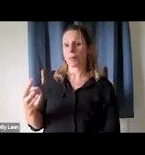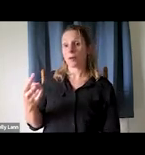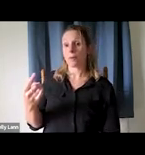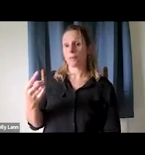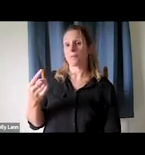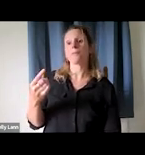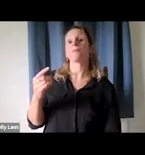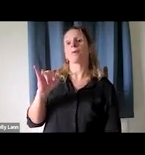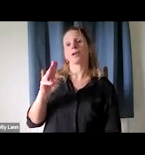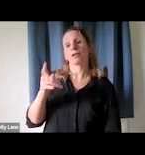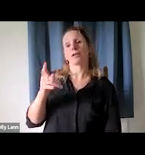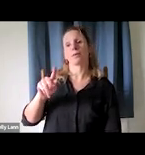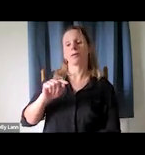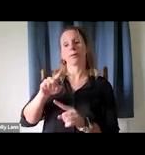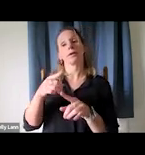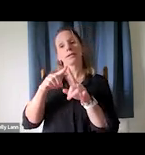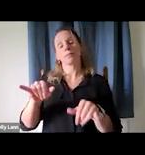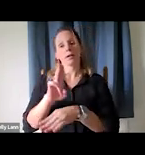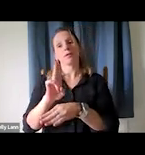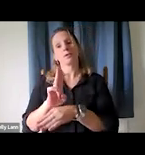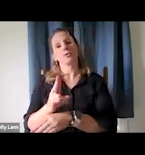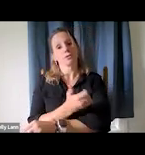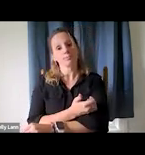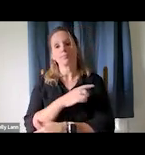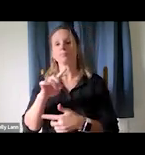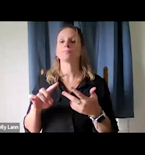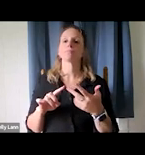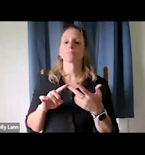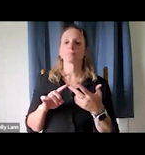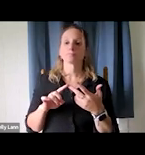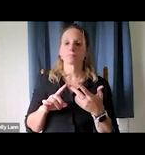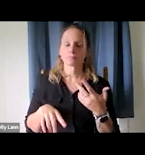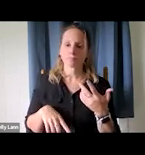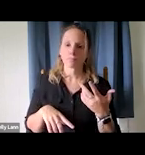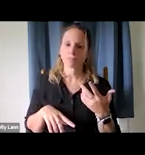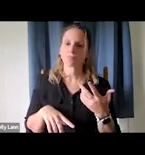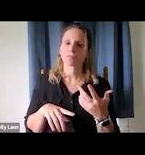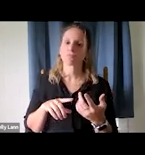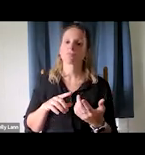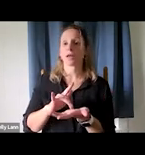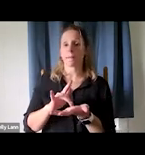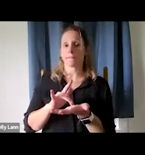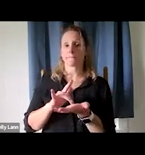mientras consumía sustancias. La DAA del demandante ha causado médicamente